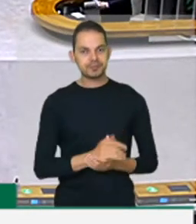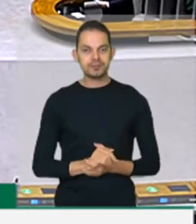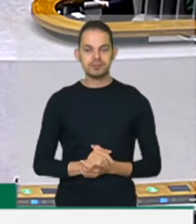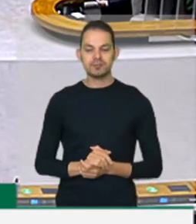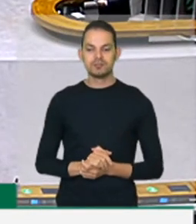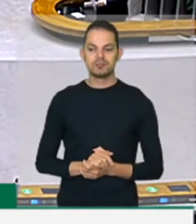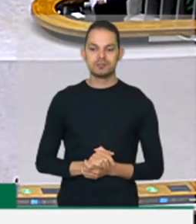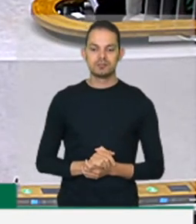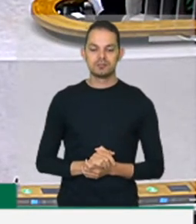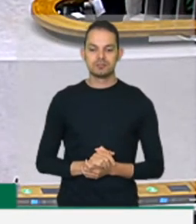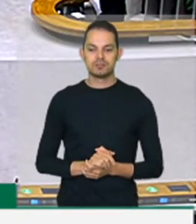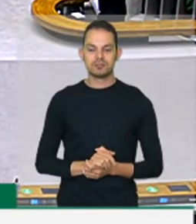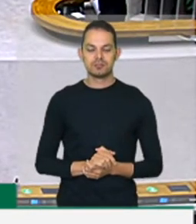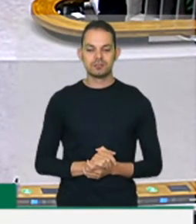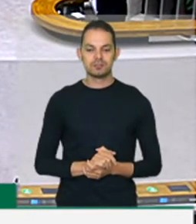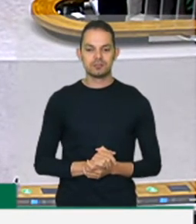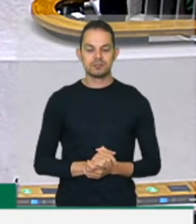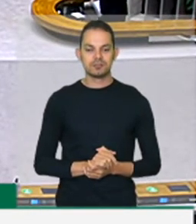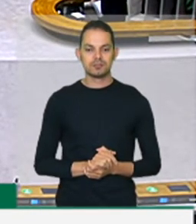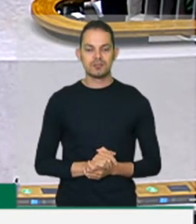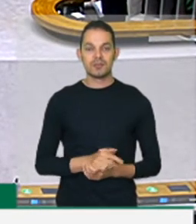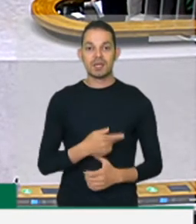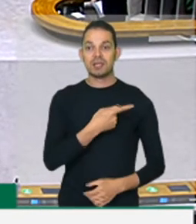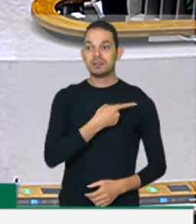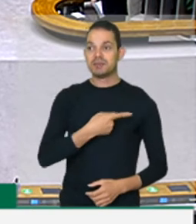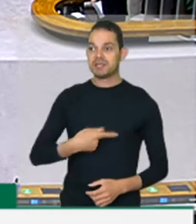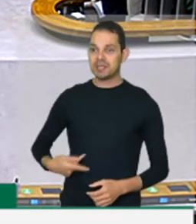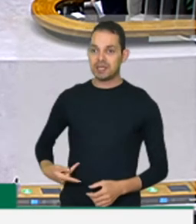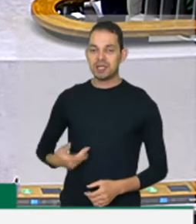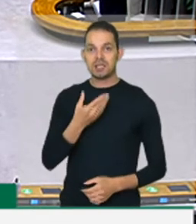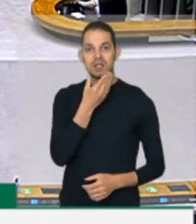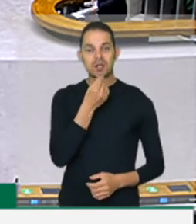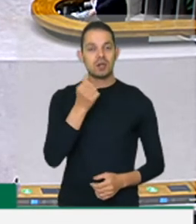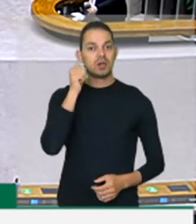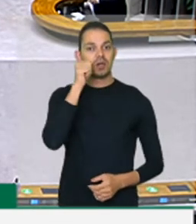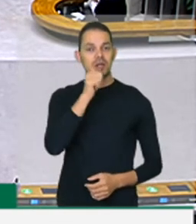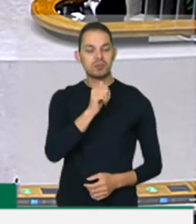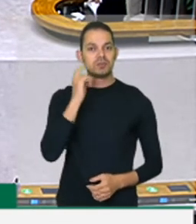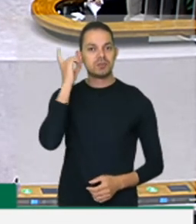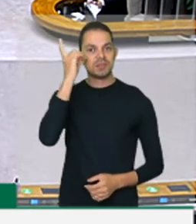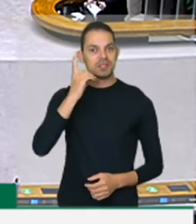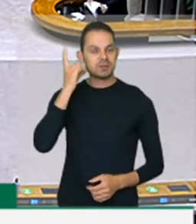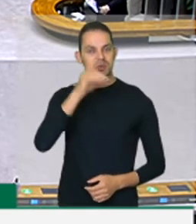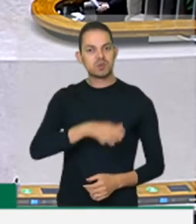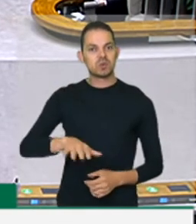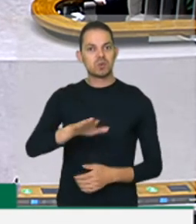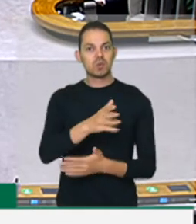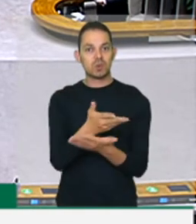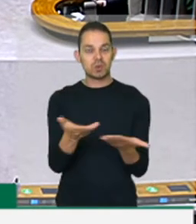DEPUTADO JOSÉGUIMARÃES. UM MINUTINHO POR GENTILEZA. [DEPUTADO]: SR. PRESIDENTE, SENHORAS E SENHORES COLEGAS DEPUTADOS.